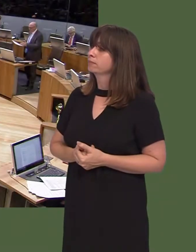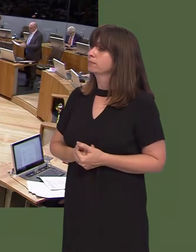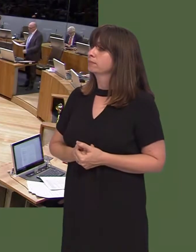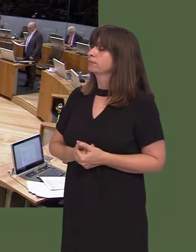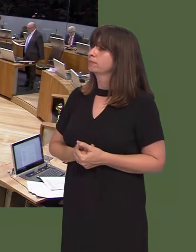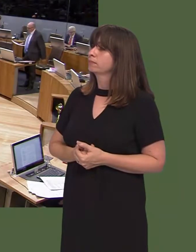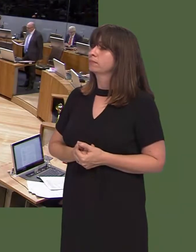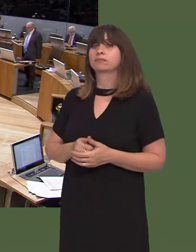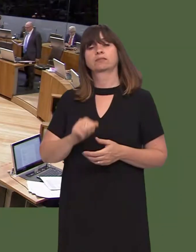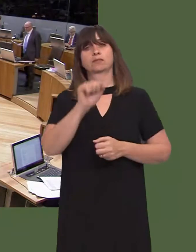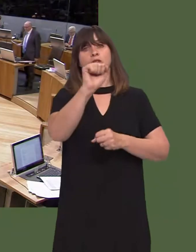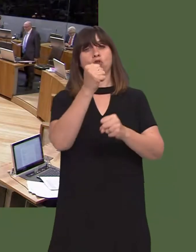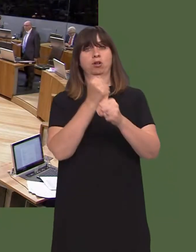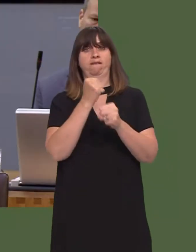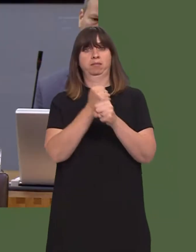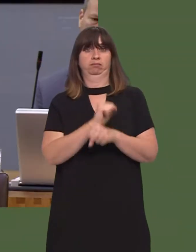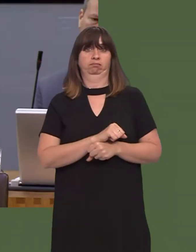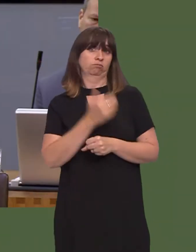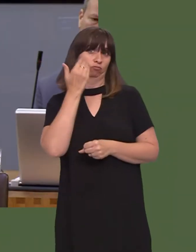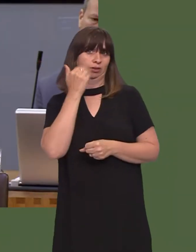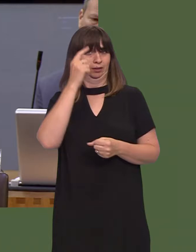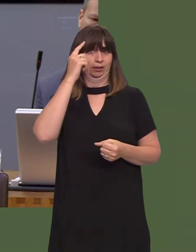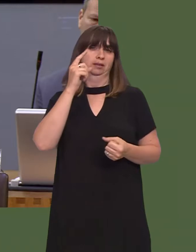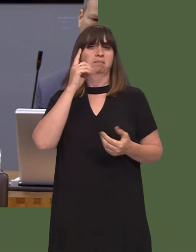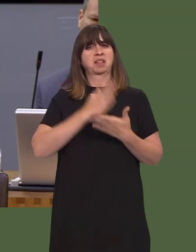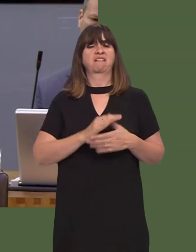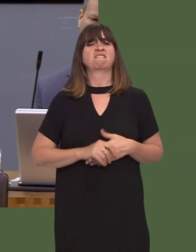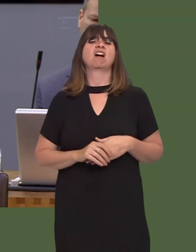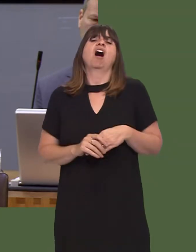eich Llywodraeth chi unwaith eto wedi penderfynu peidio ‚ blaenoriaethu unrhyw orsafoedd